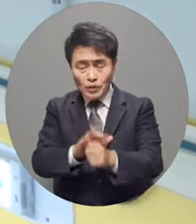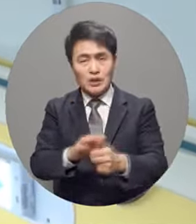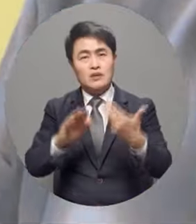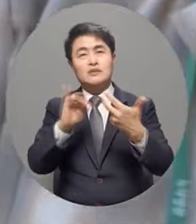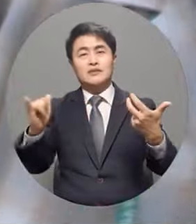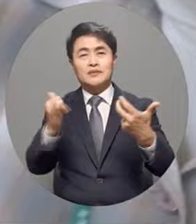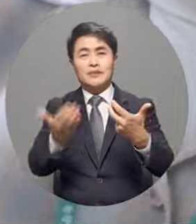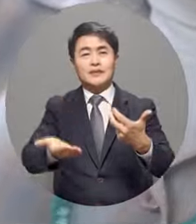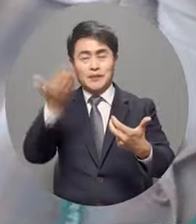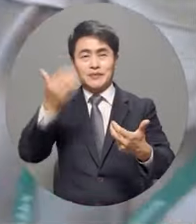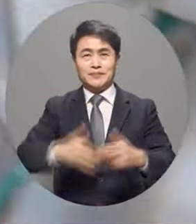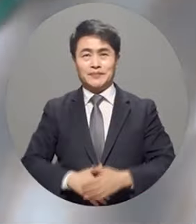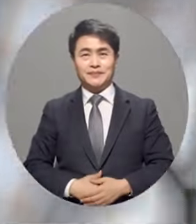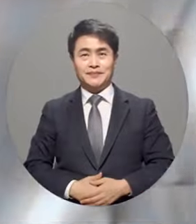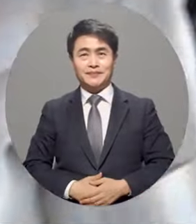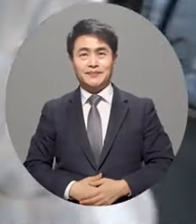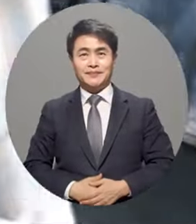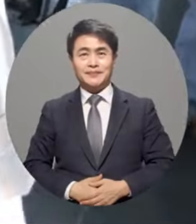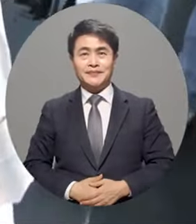보호사는 70명이 넘습니다.